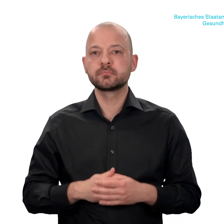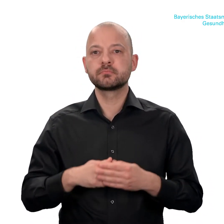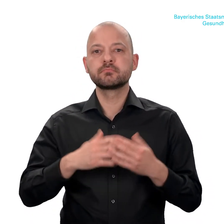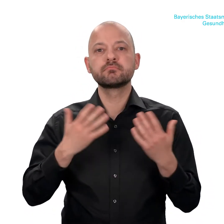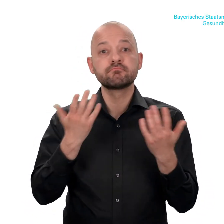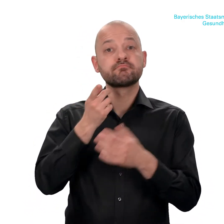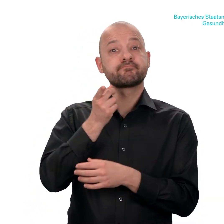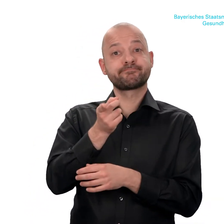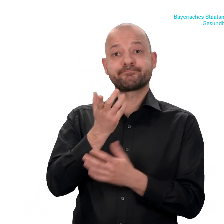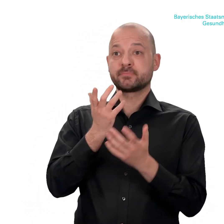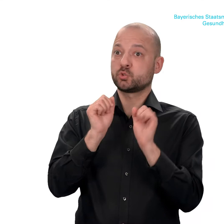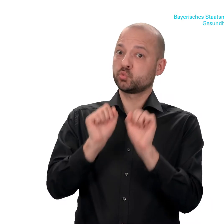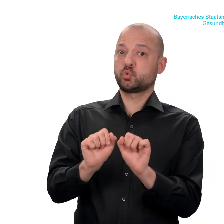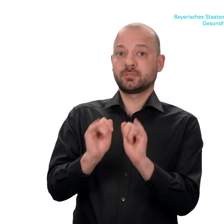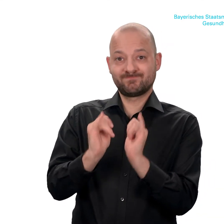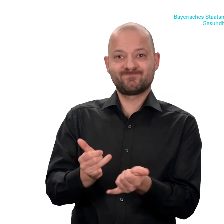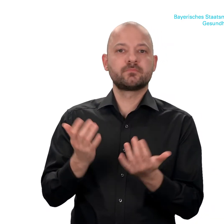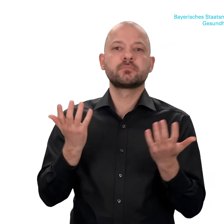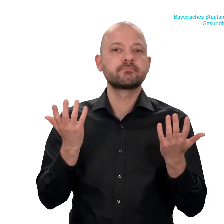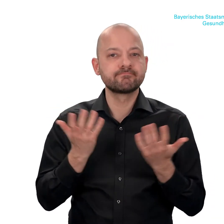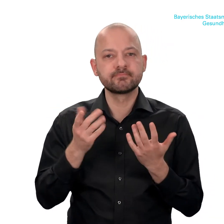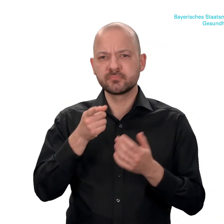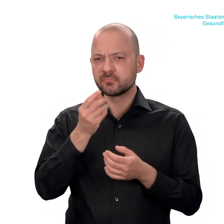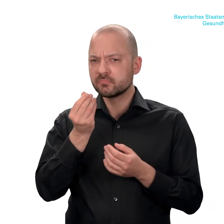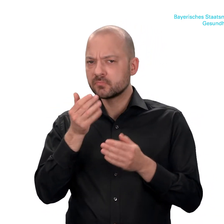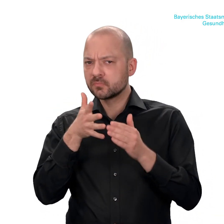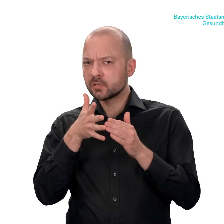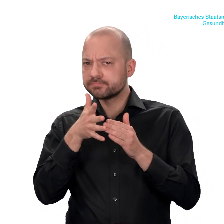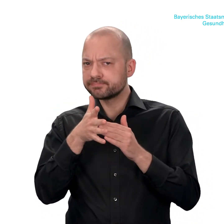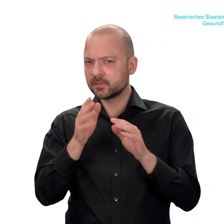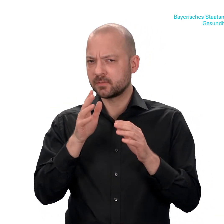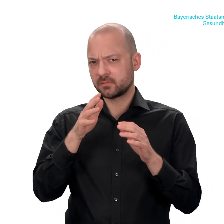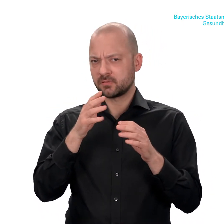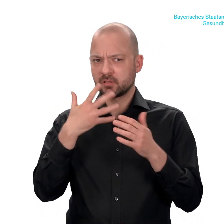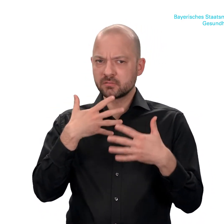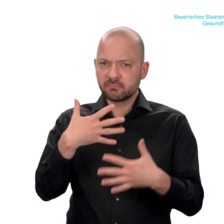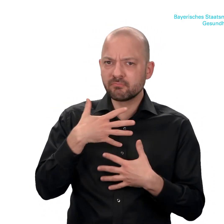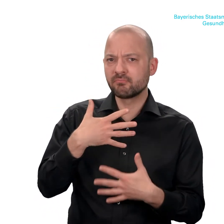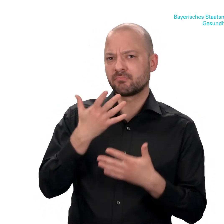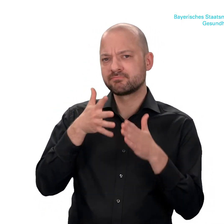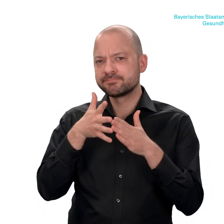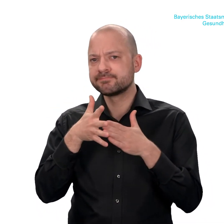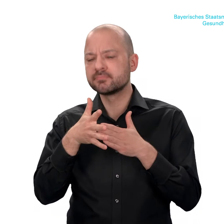Was als Schutz getragen wird, muss nach dem Tragen bzw. bei Durchfeuchtung